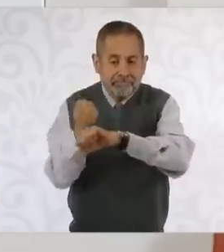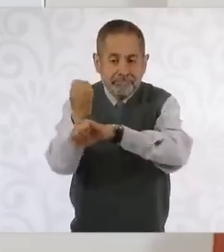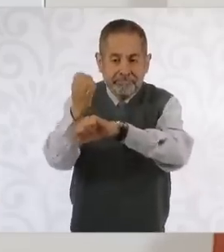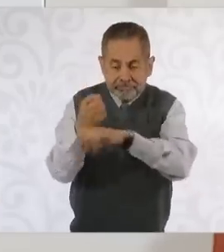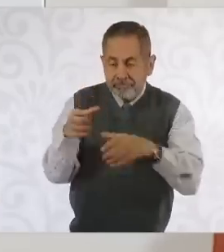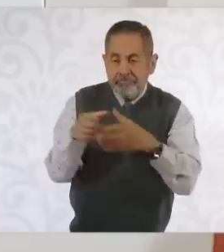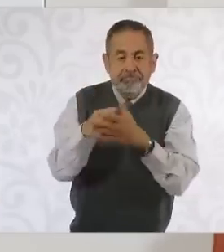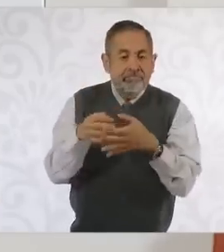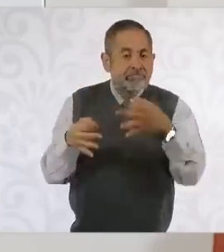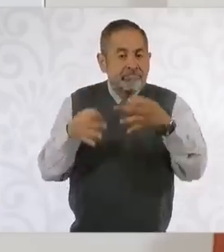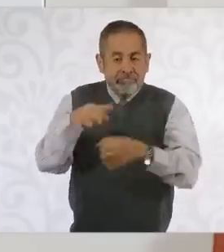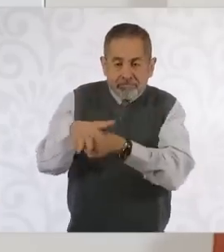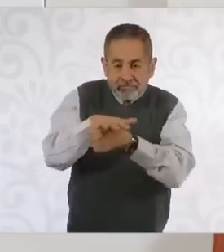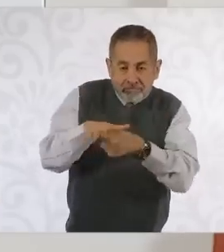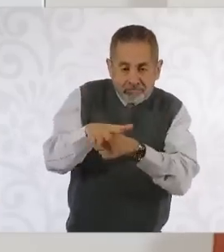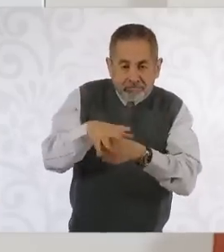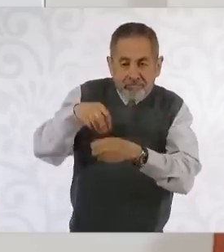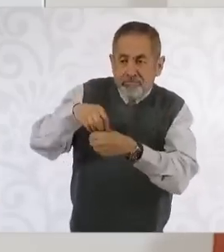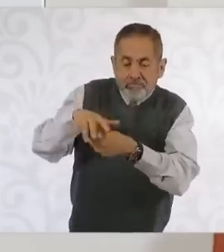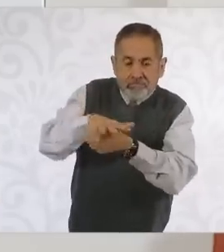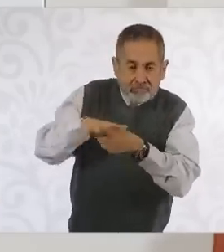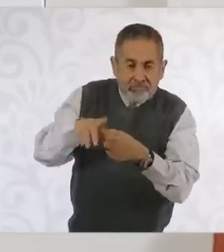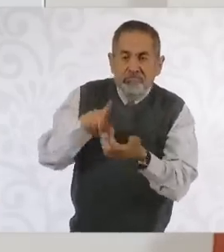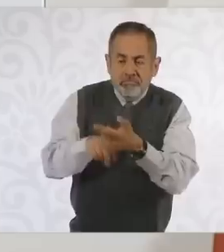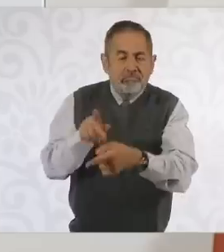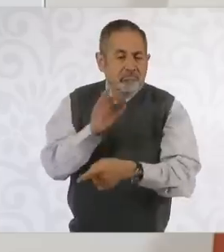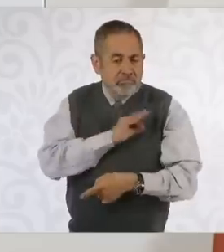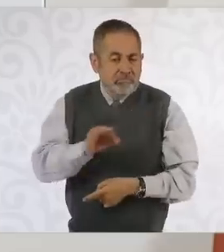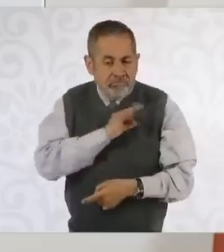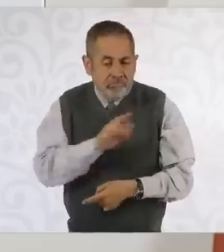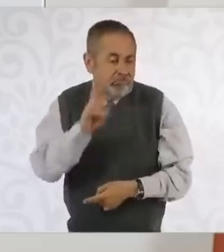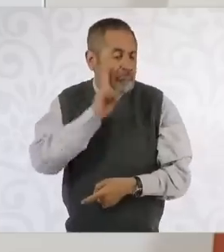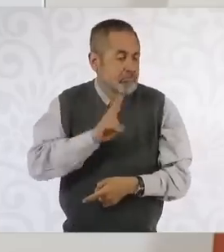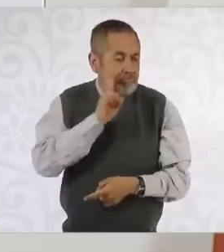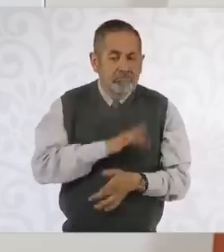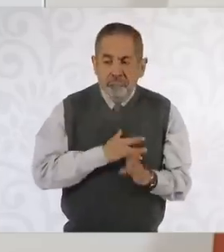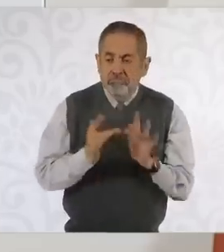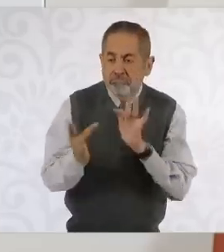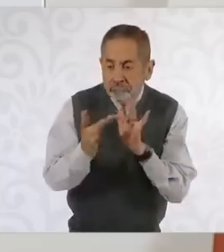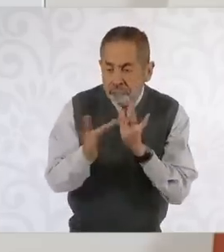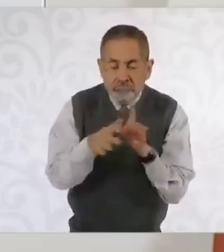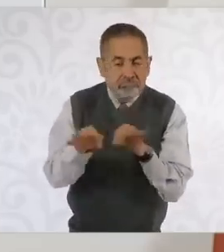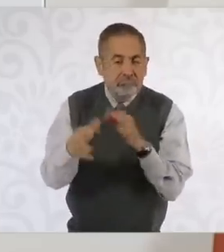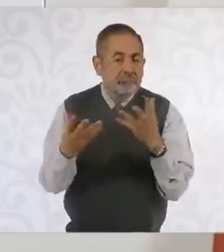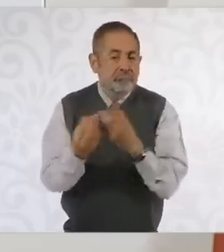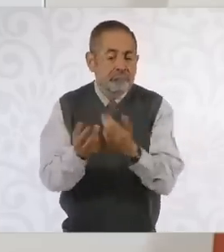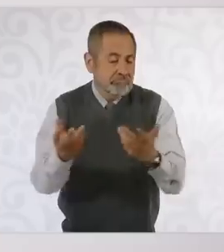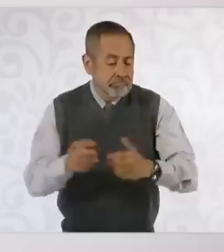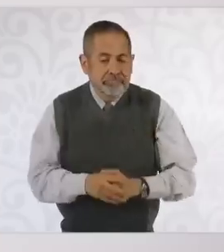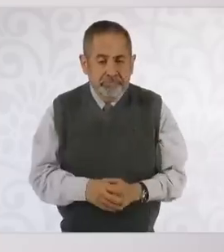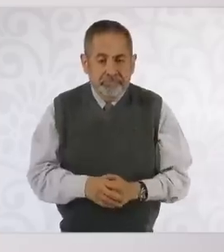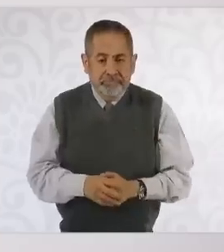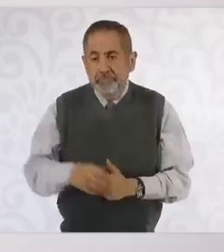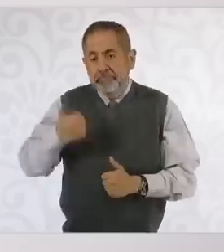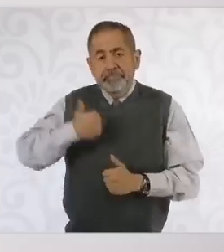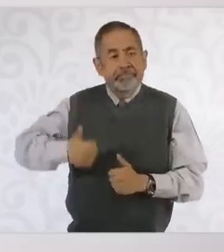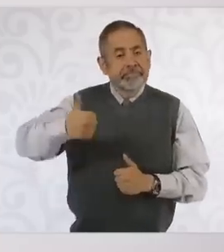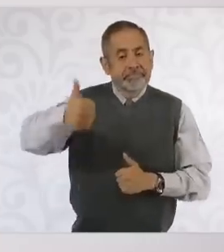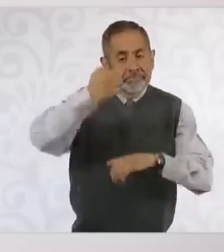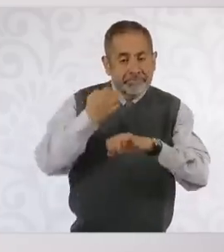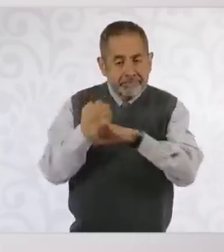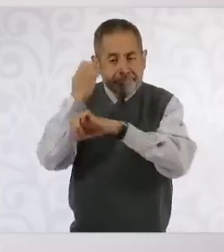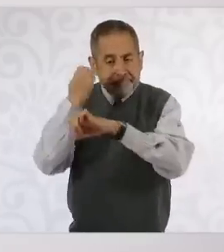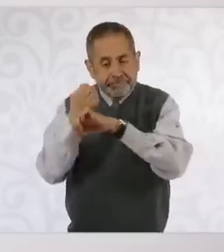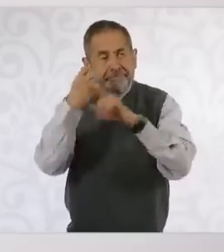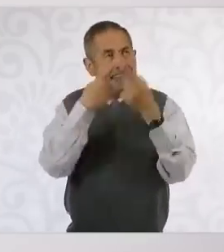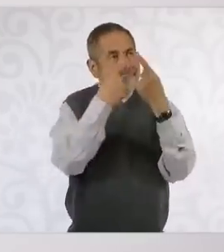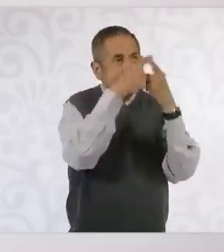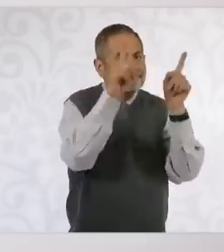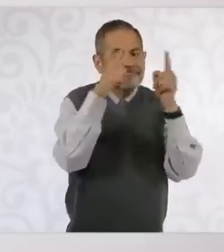del poder judicial Estatal pues se trabaja de esa manera cada estado tiene su problemática hoy por